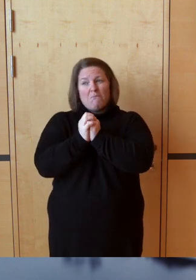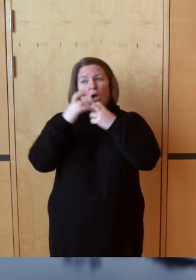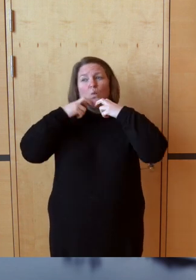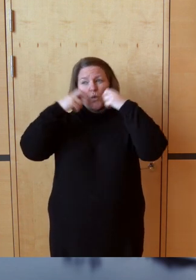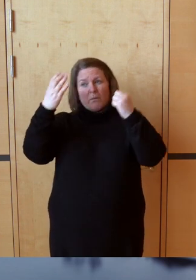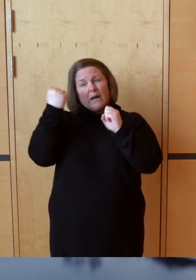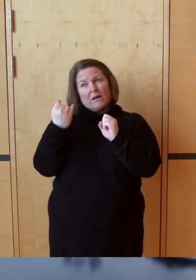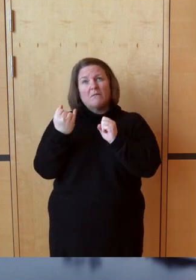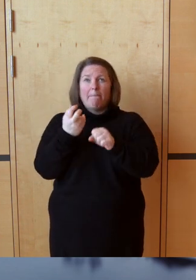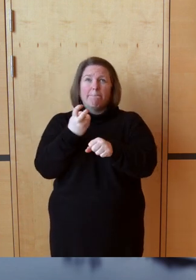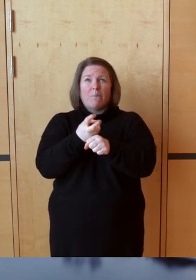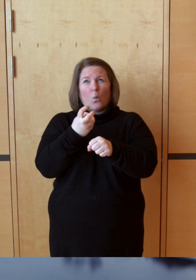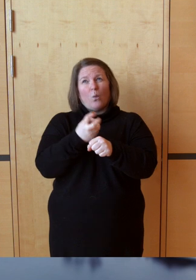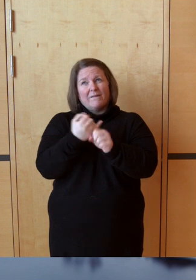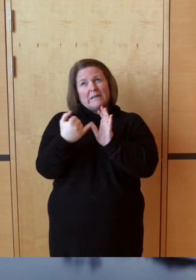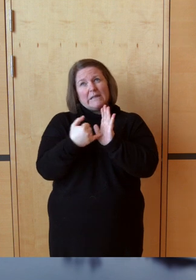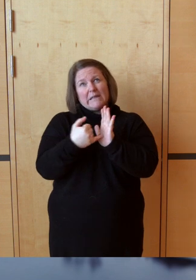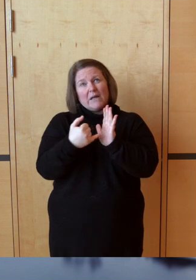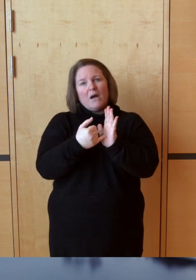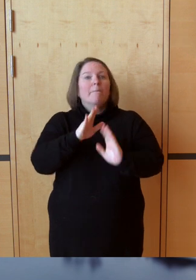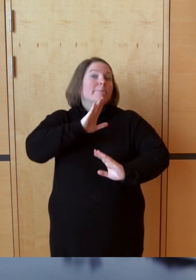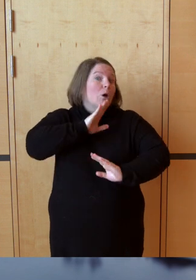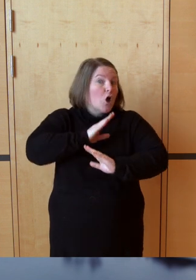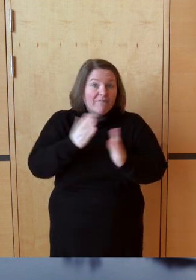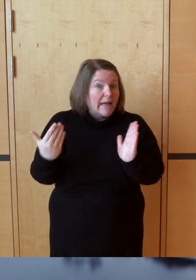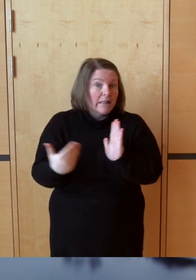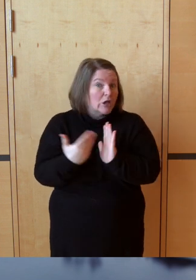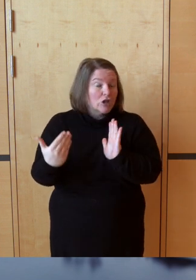Det är mot att bevara störande är Beslut som gör det